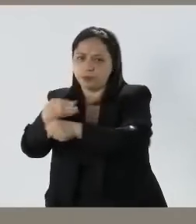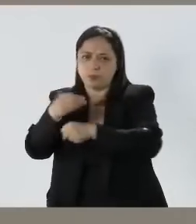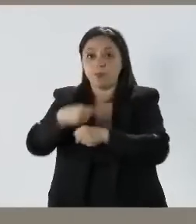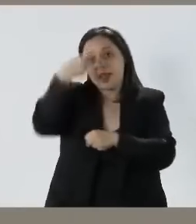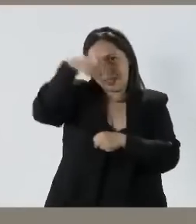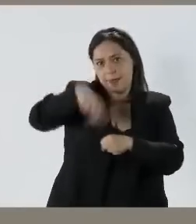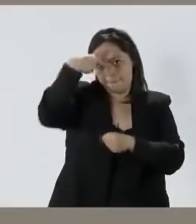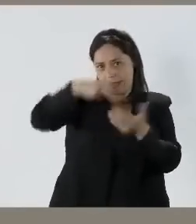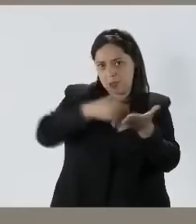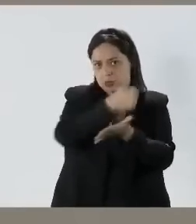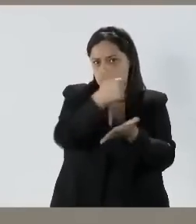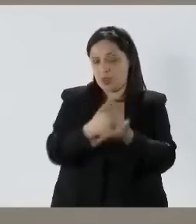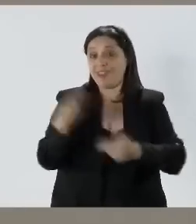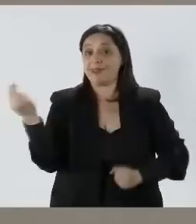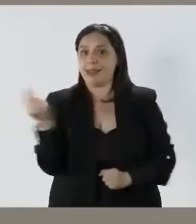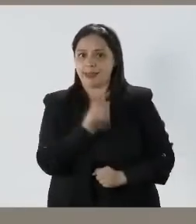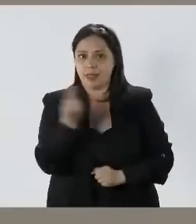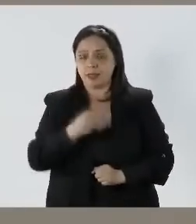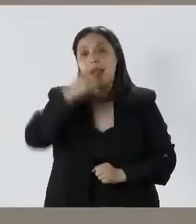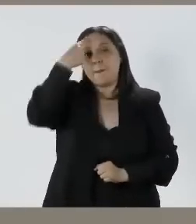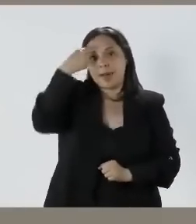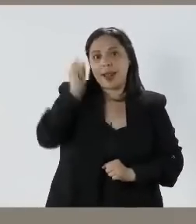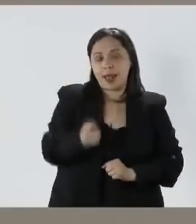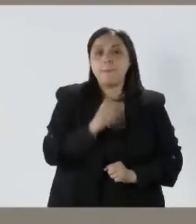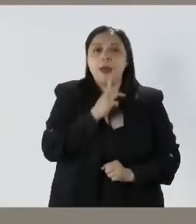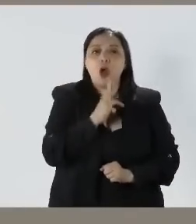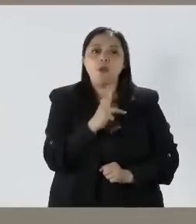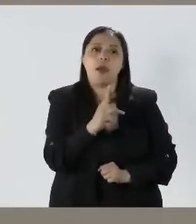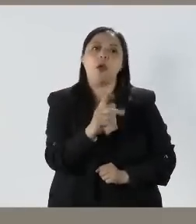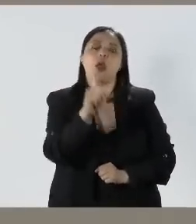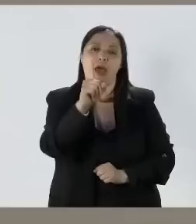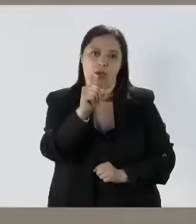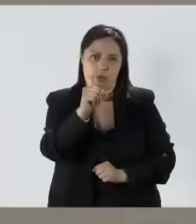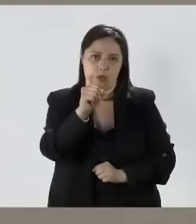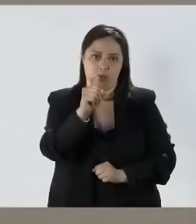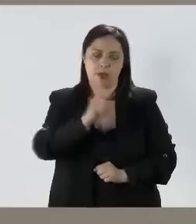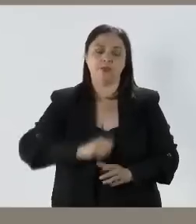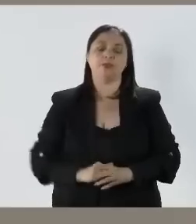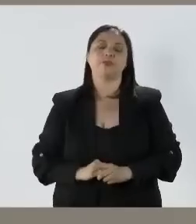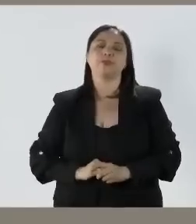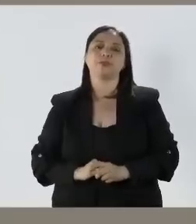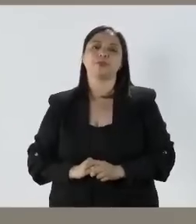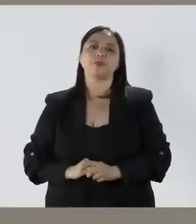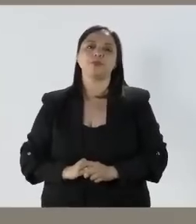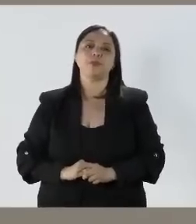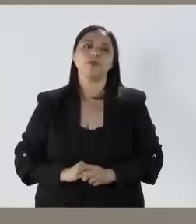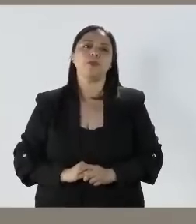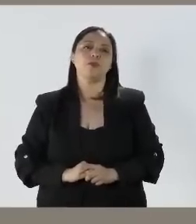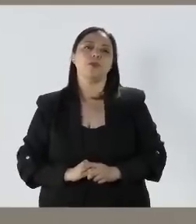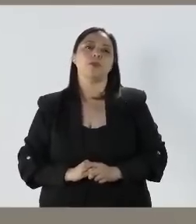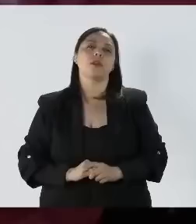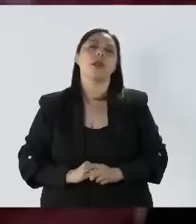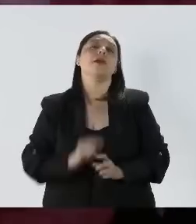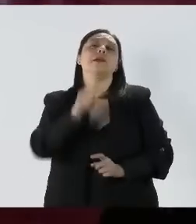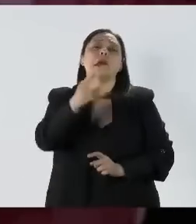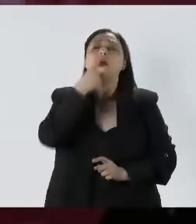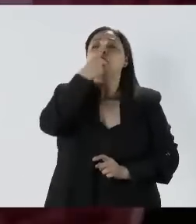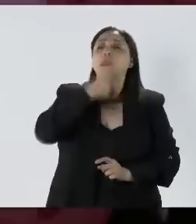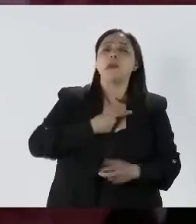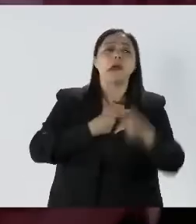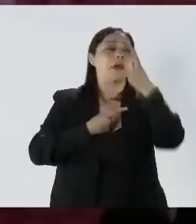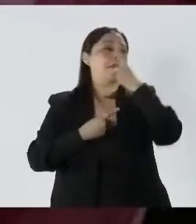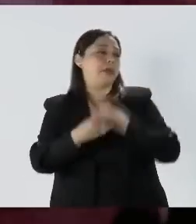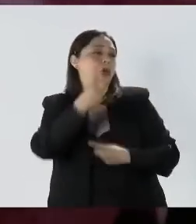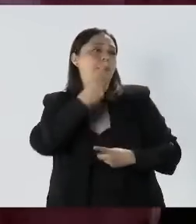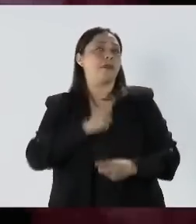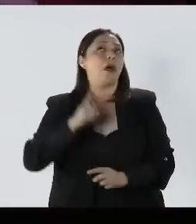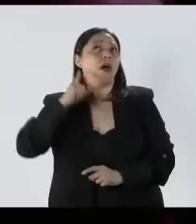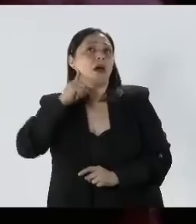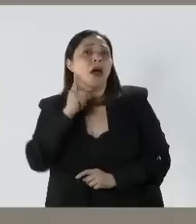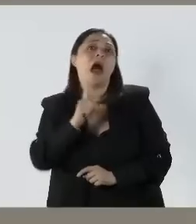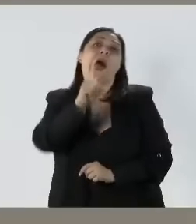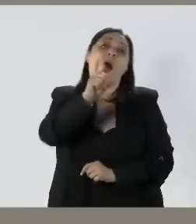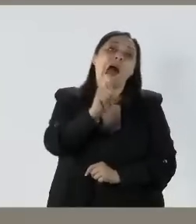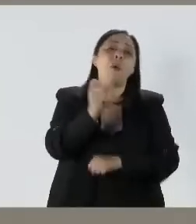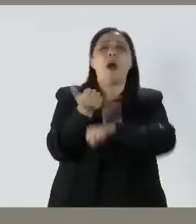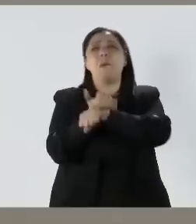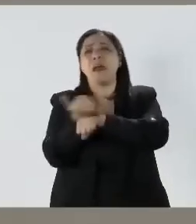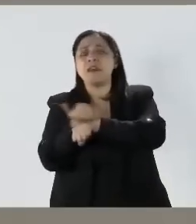para lograr mejor la calidad del agua no quiero seguir escuchando agua amarilla agua que huele mal